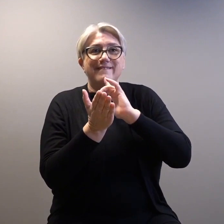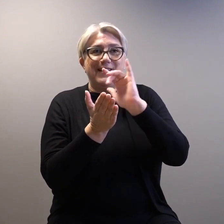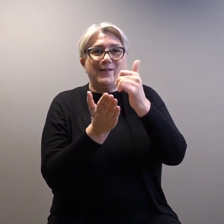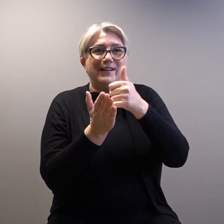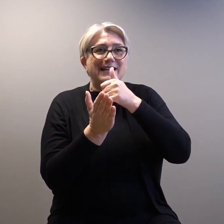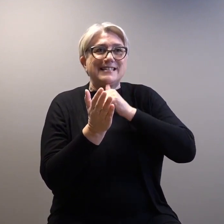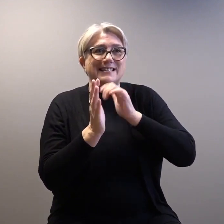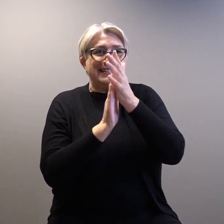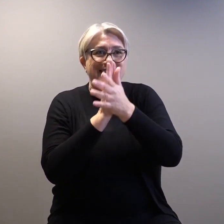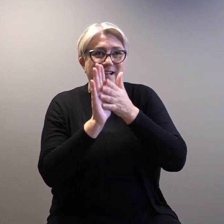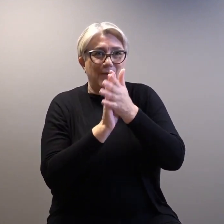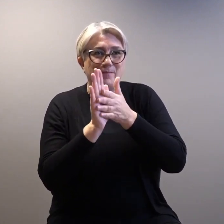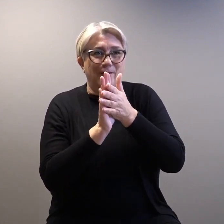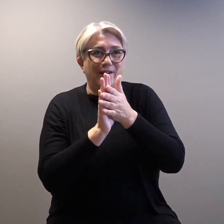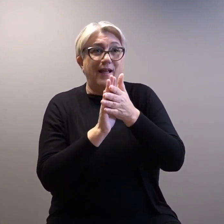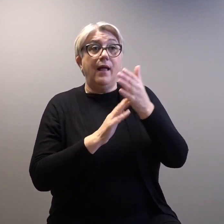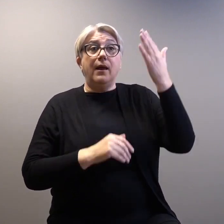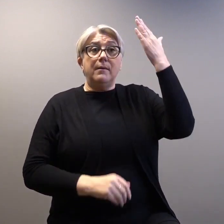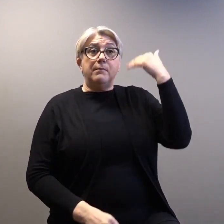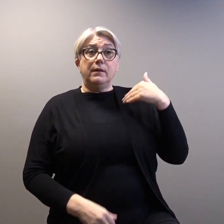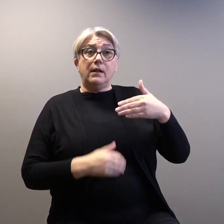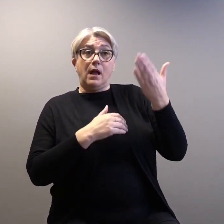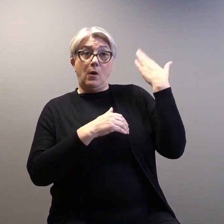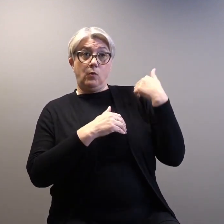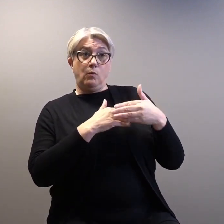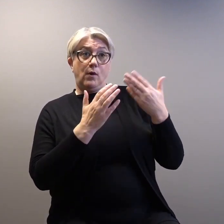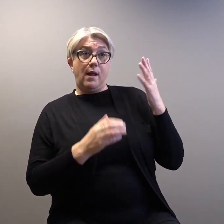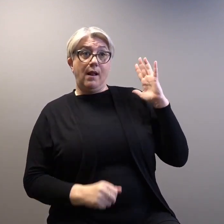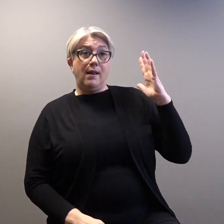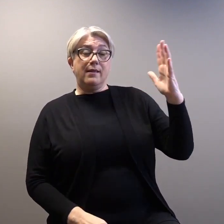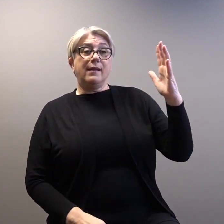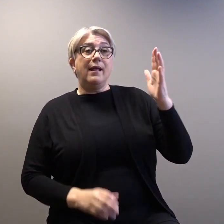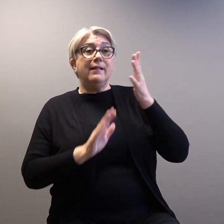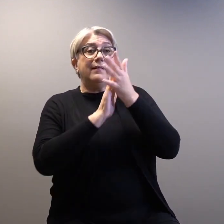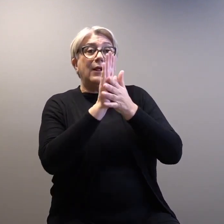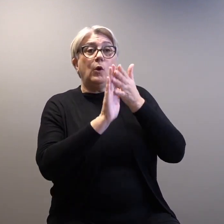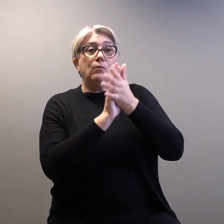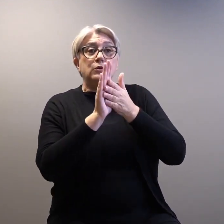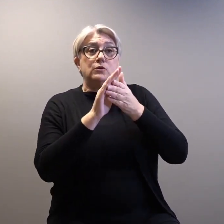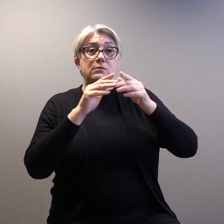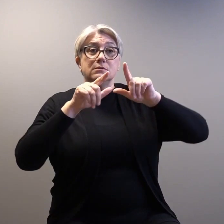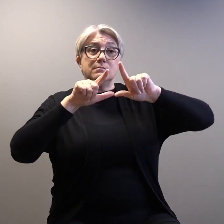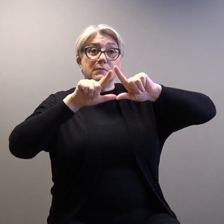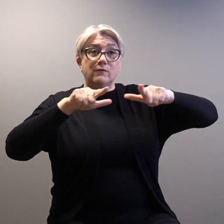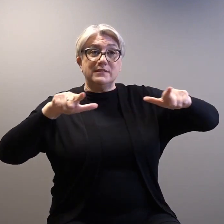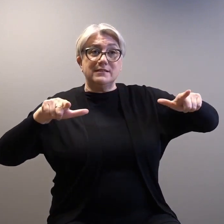viðurkenningar á íslensku táknmáli. Berglind hafði lært táknmálsmálvísindi